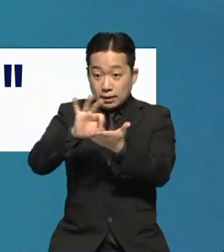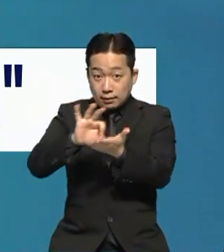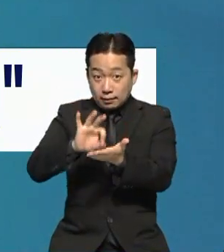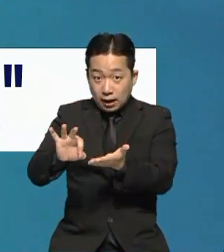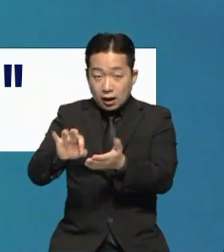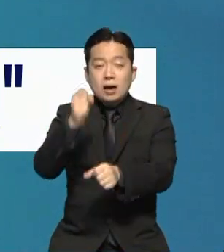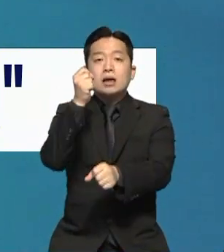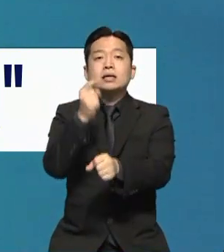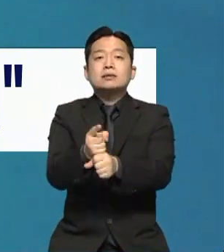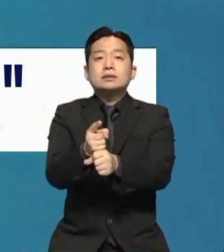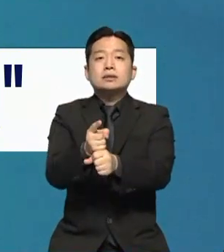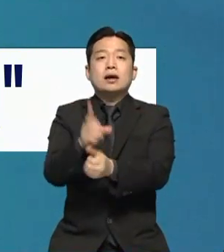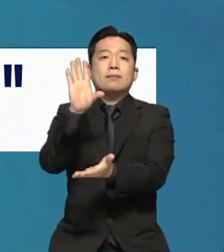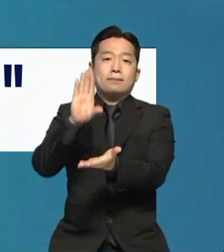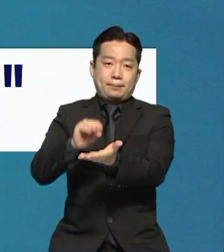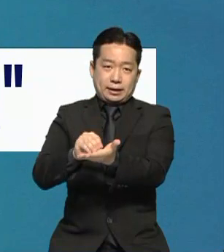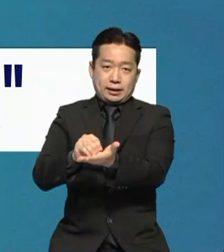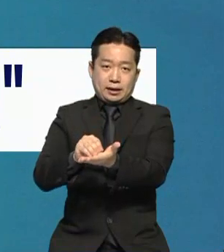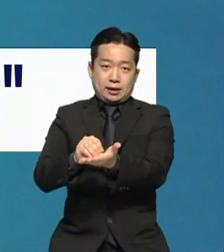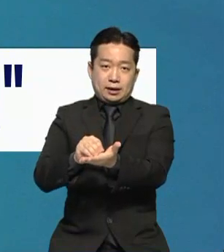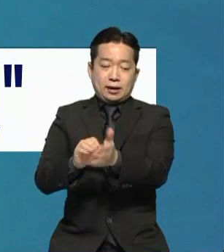그래서 어차피 마련해야 되는데 윤석열